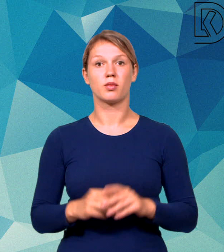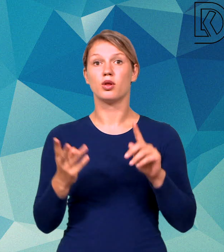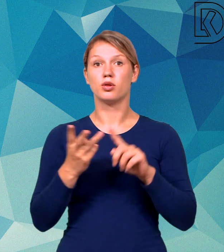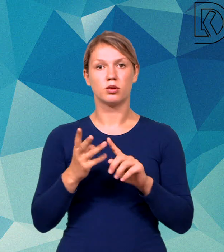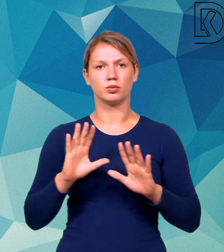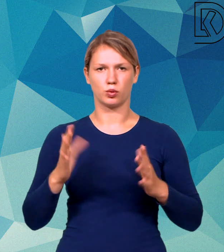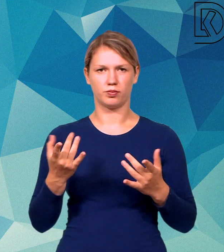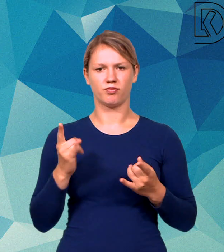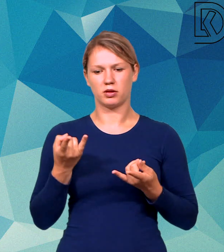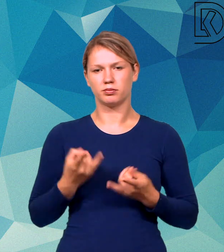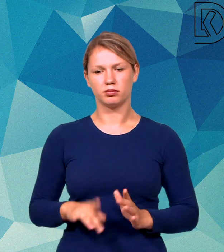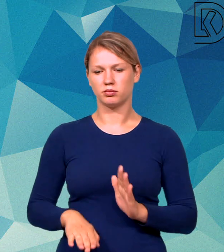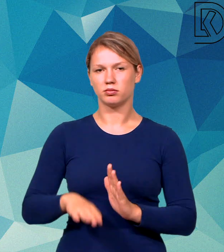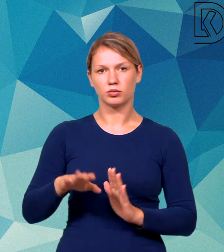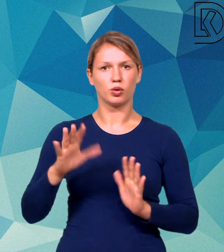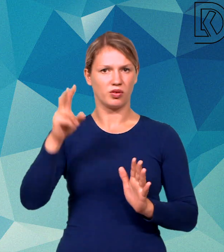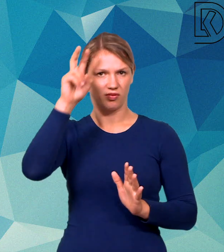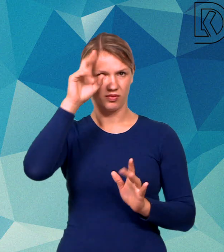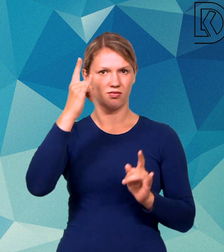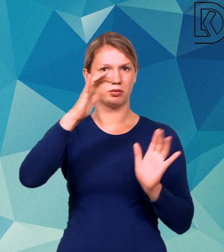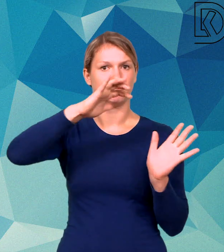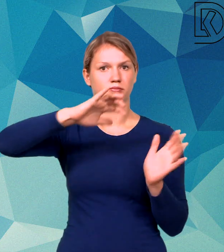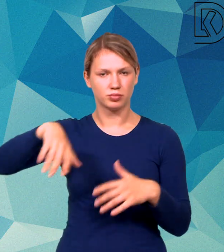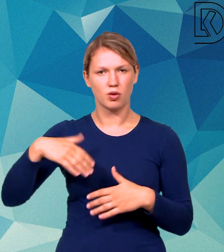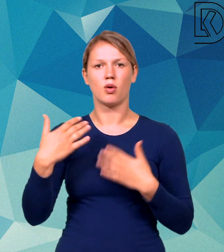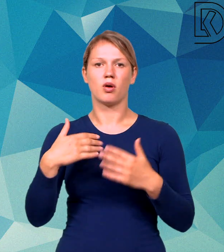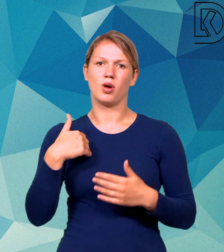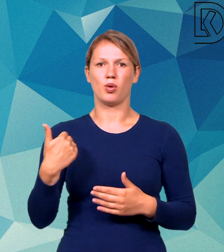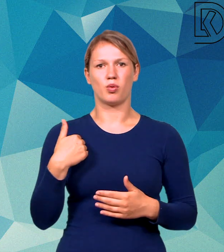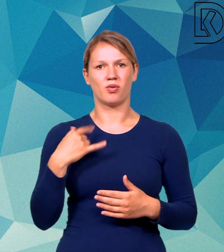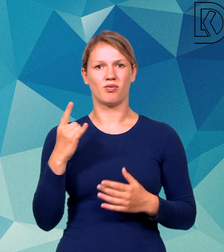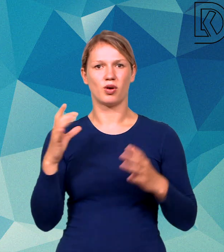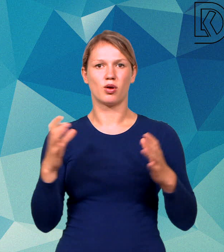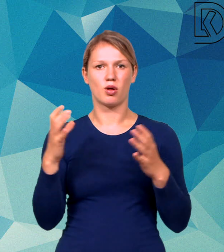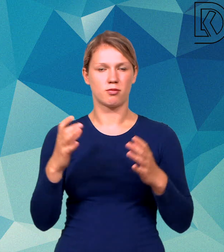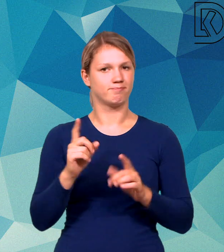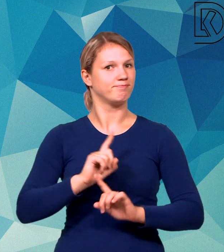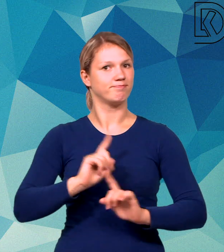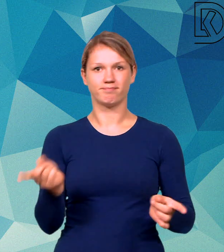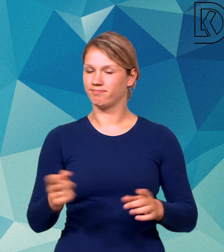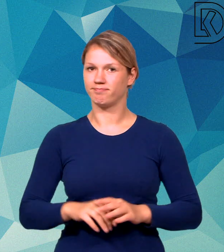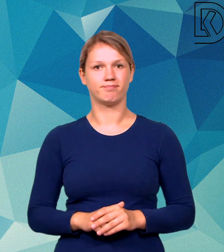Trečia, globa nesuteikiama asmeniui, iš kurio anksčiau buvo atimtas jo biologinis vaikas.